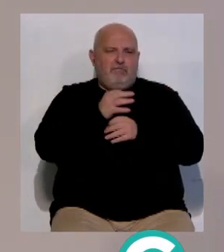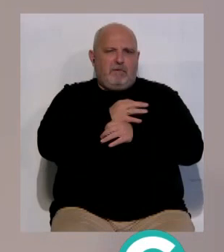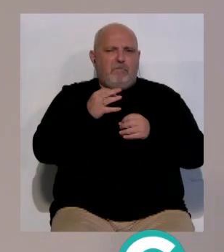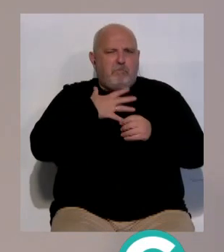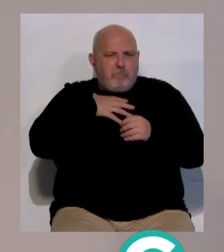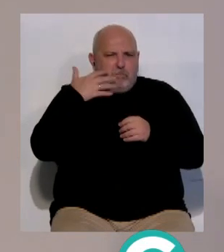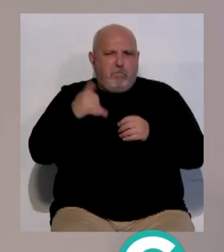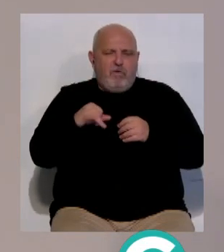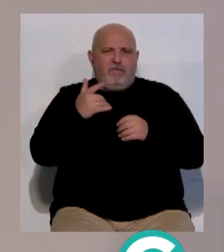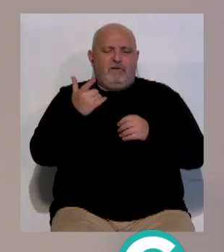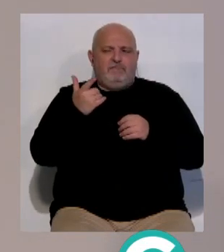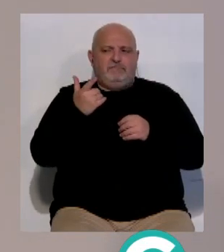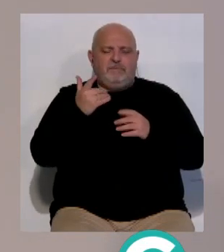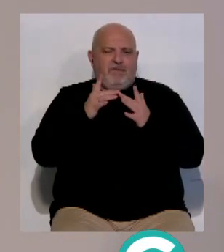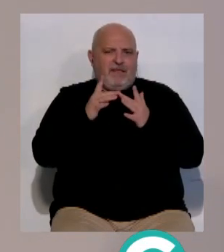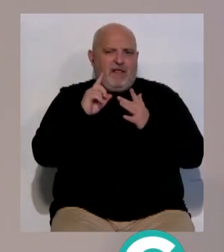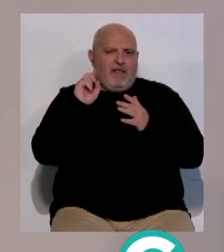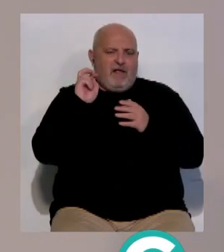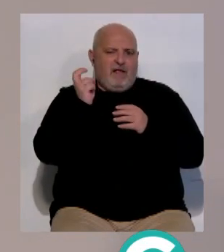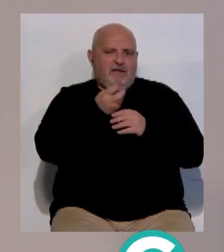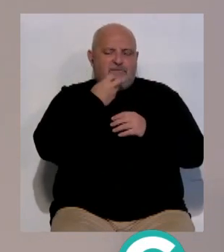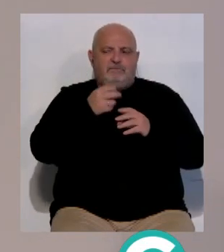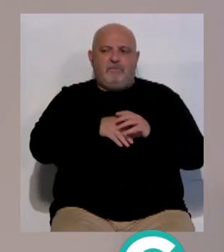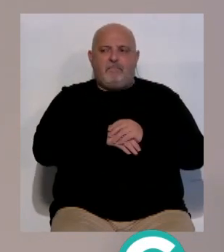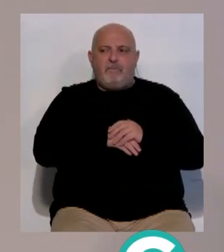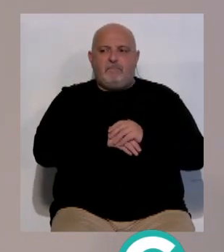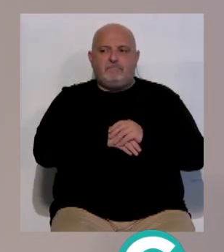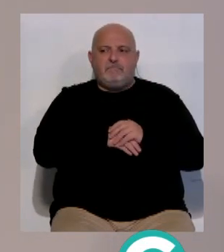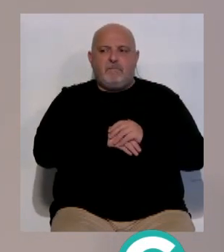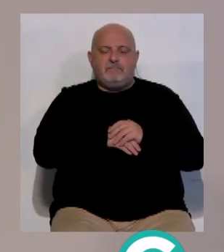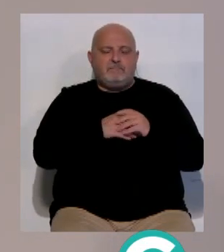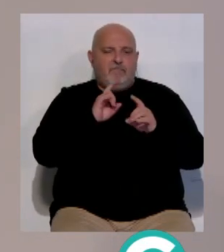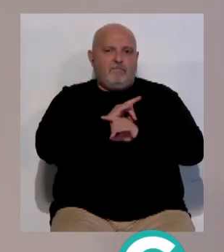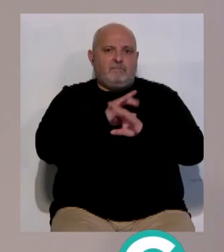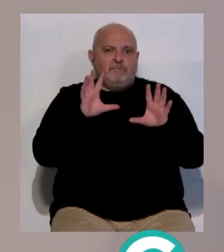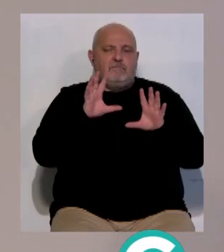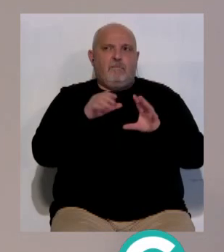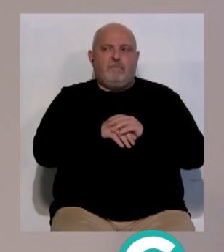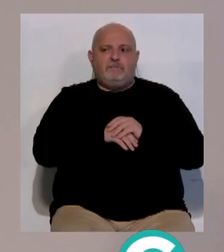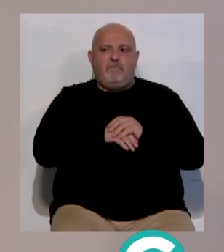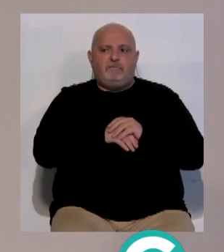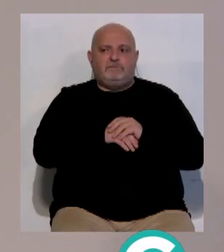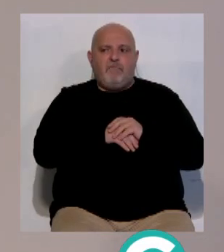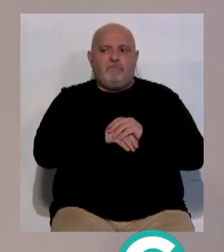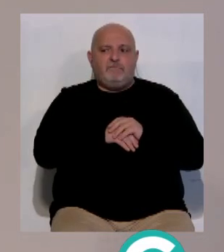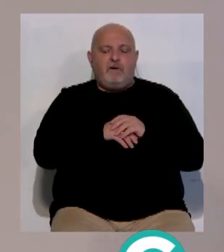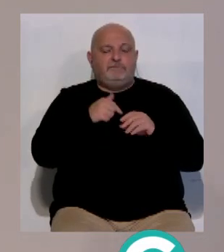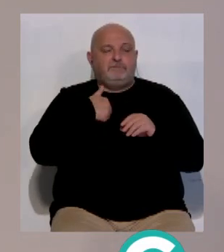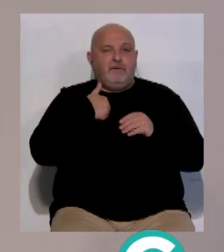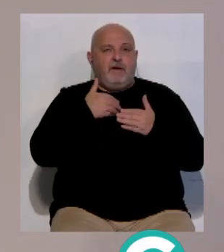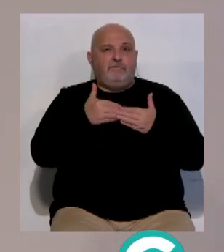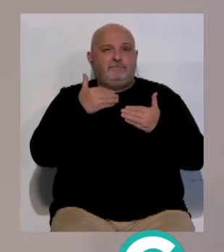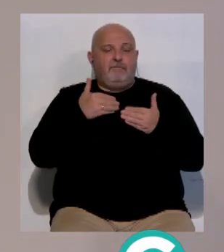posibilidades digitales de de poder intervenir es que se ve claro Además yo tuve en la en la tarjeta